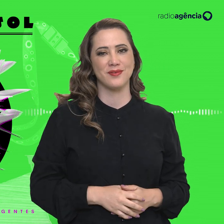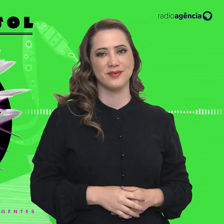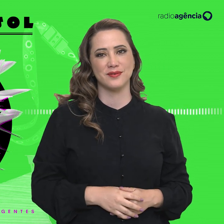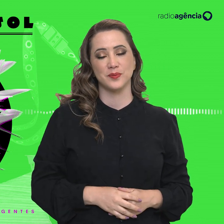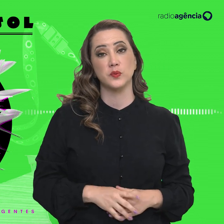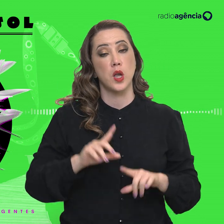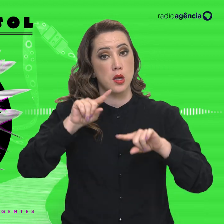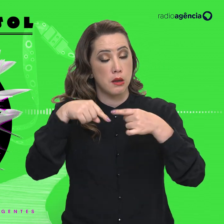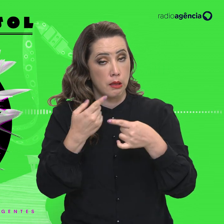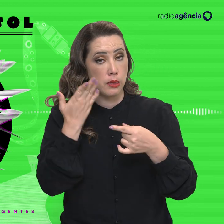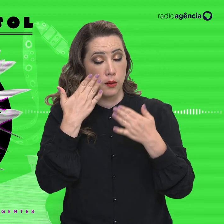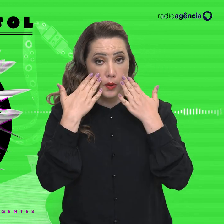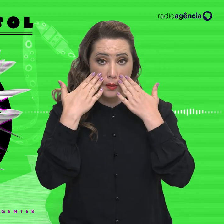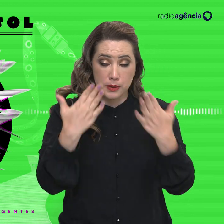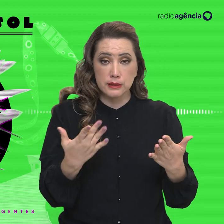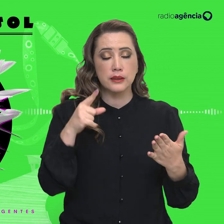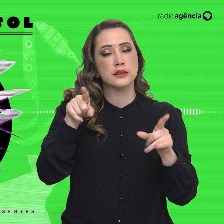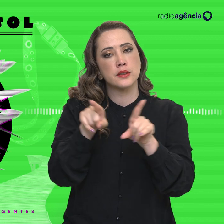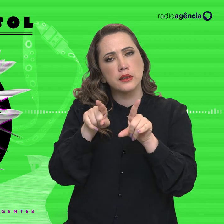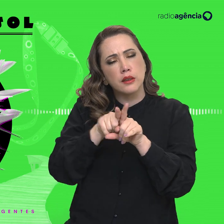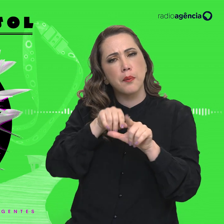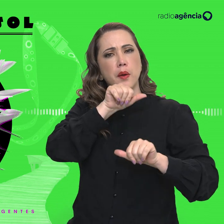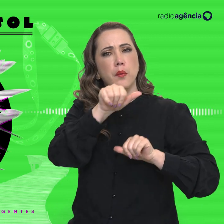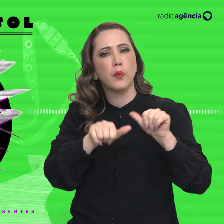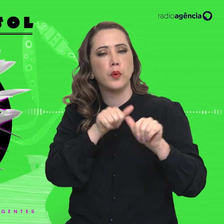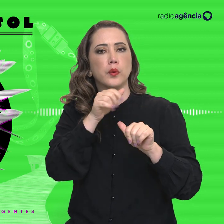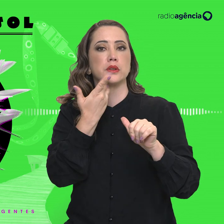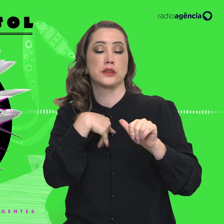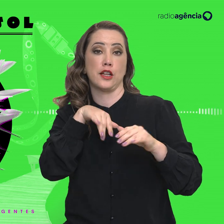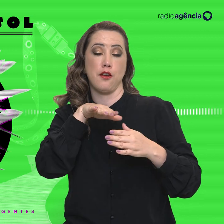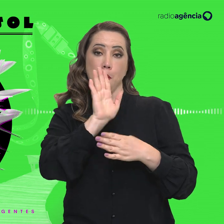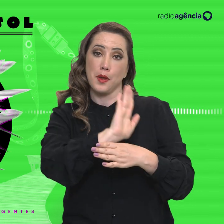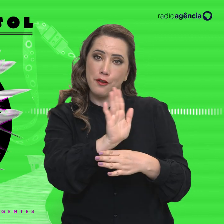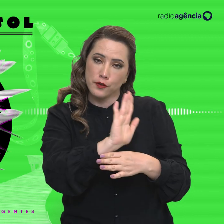[Ley] Depois que o episódio sai, ele também vira um videocast na Língua Brasileira de Sinais.